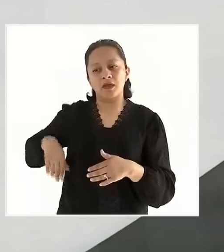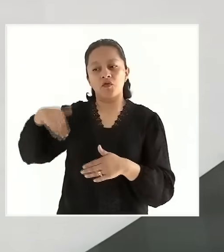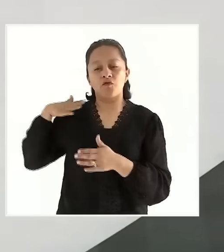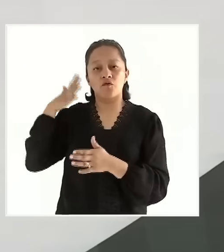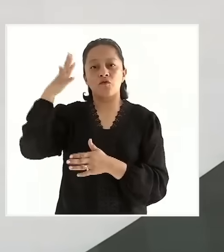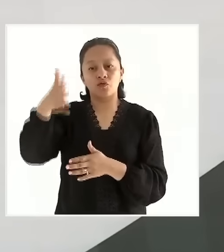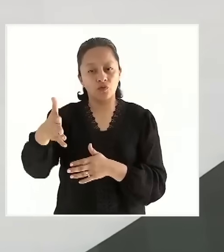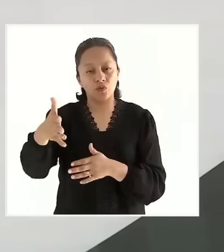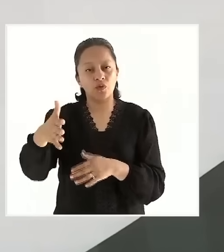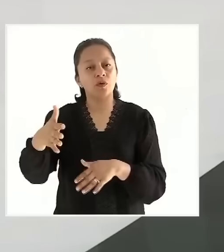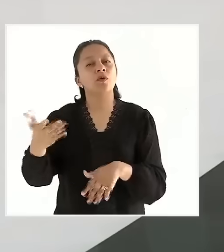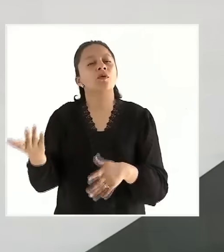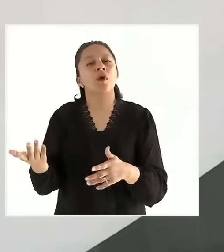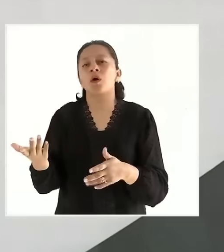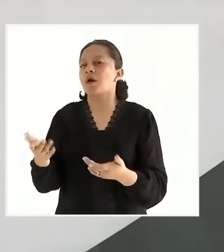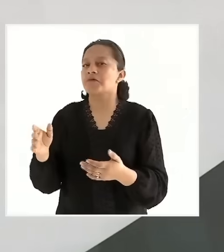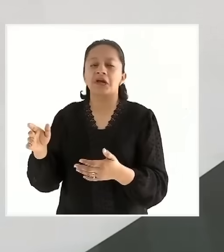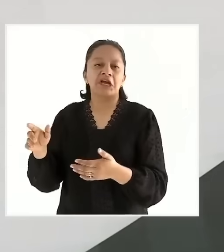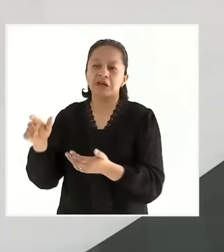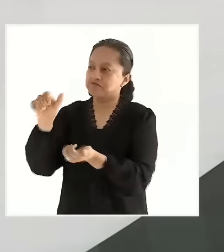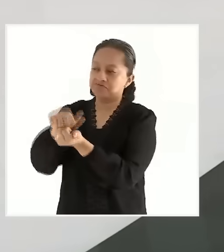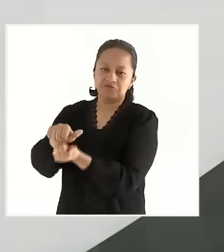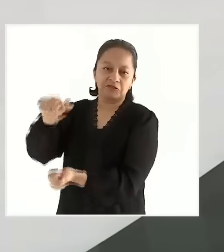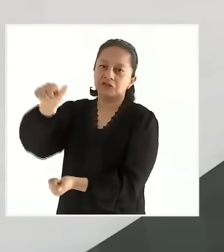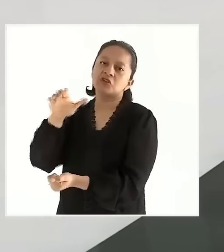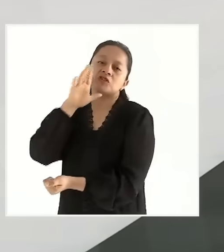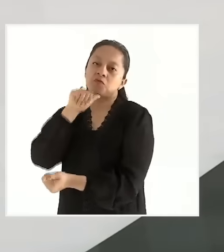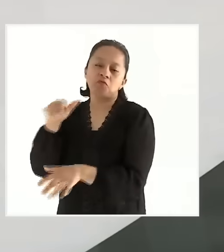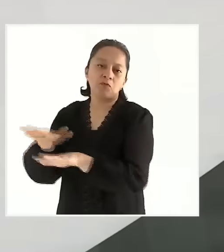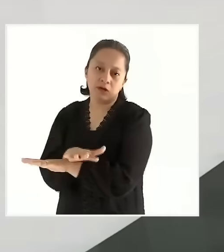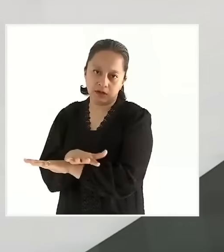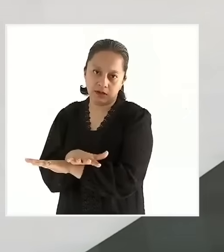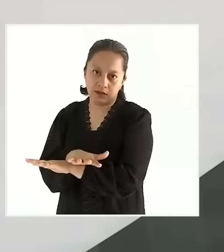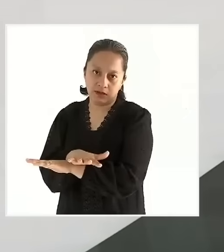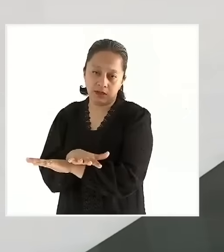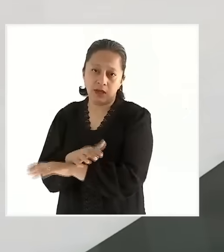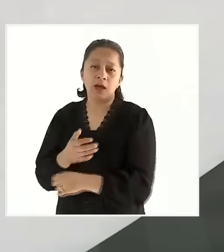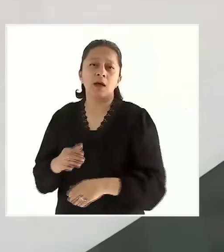Constitución, no le permita a Comisión Federal de Electricidad generar la mayor parte de la energía